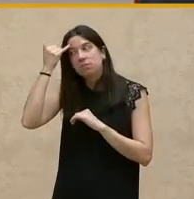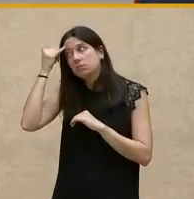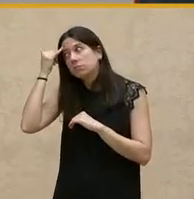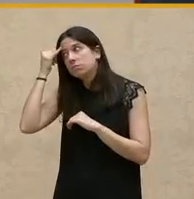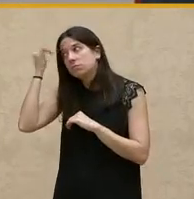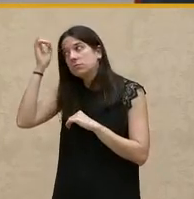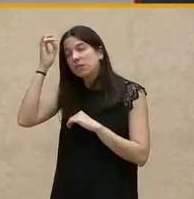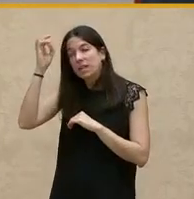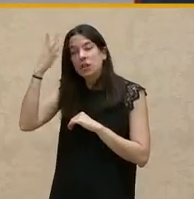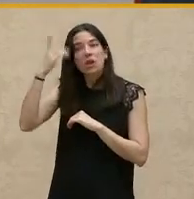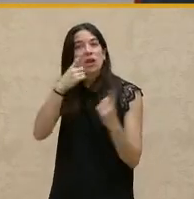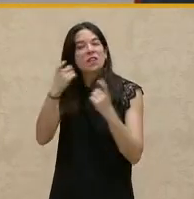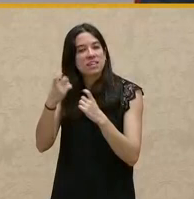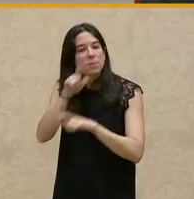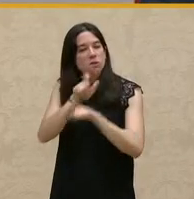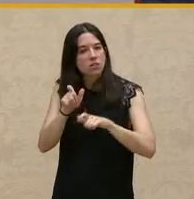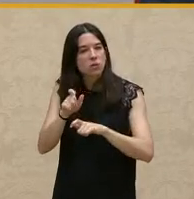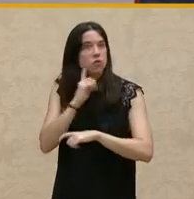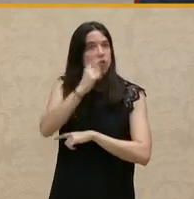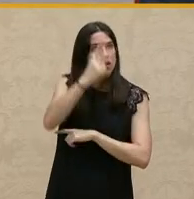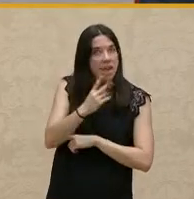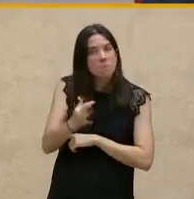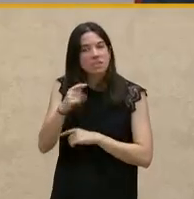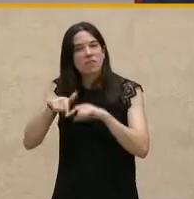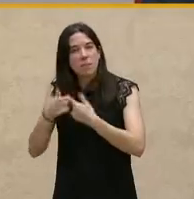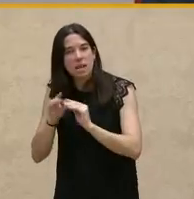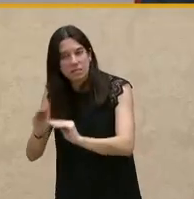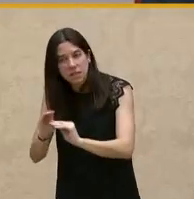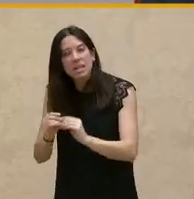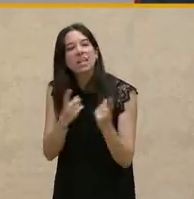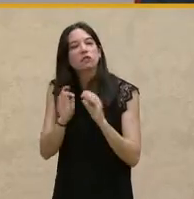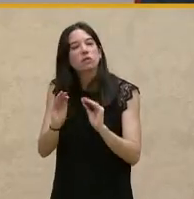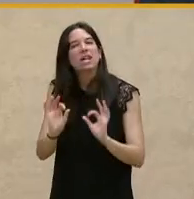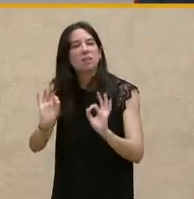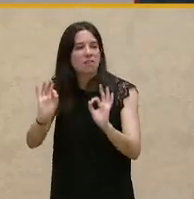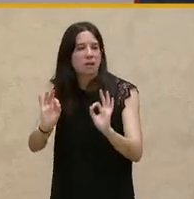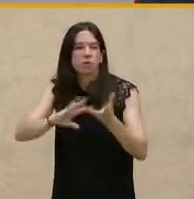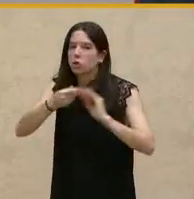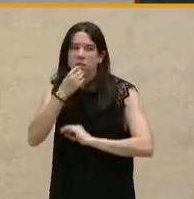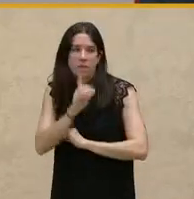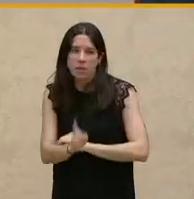de las personas con sordoceguera y sus familias y sus necesidades específicas.